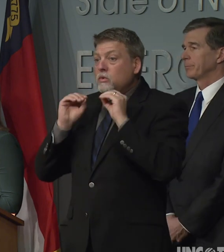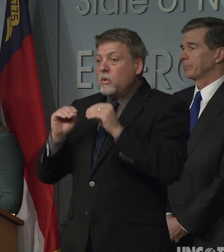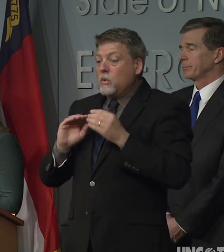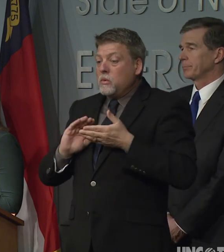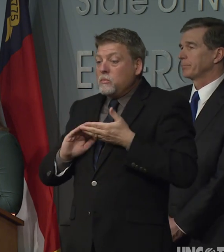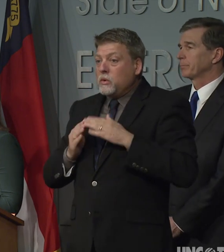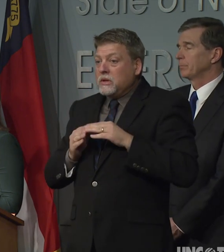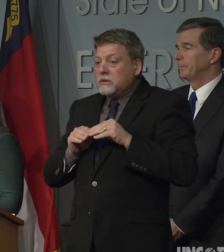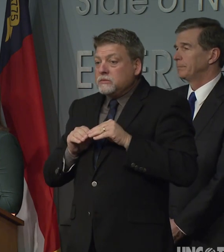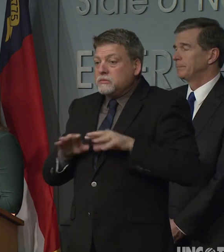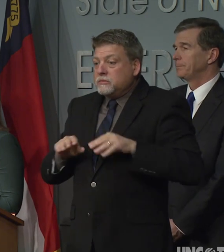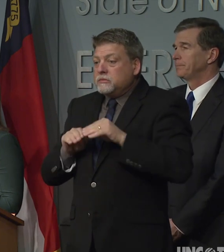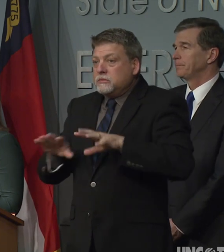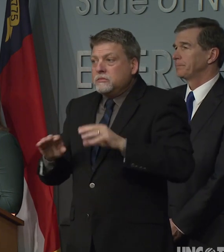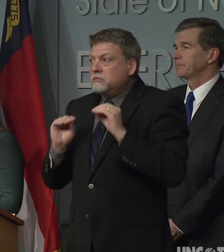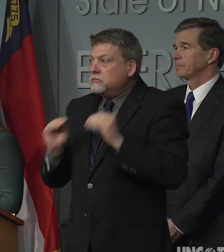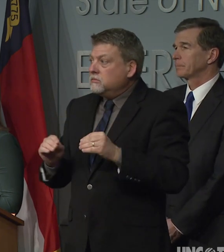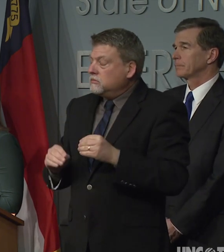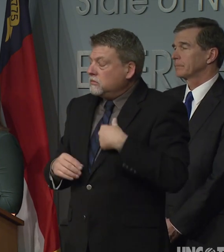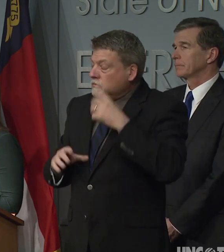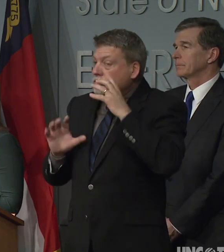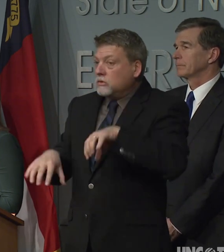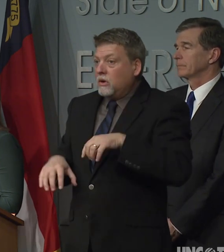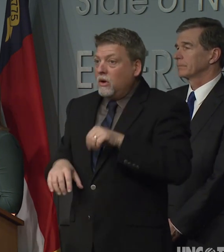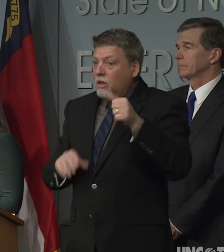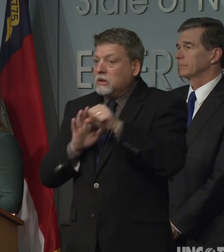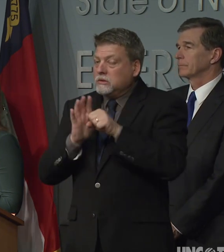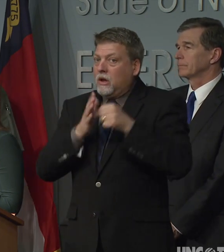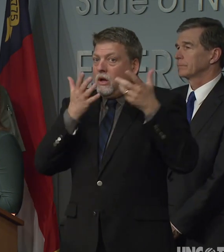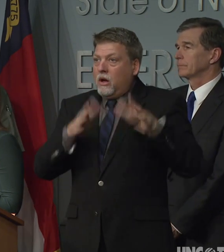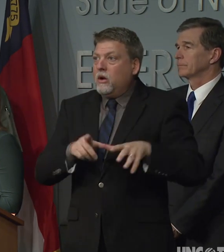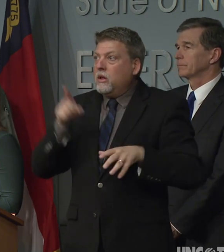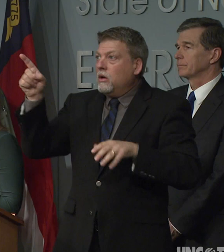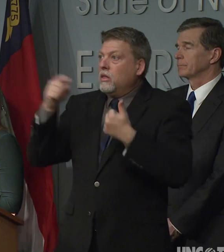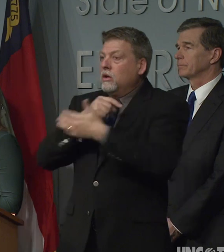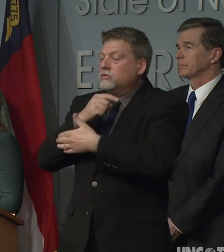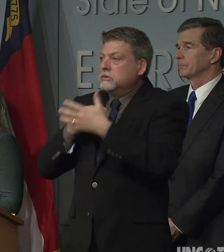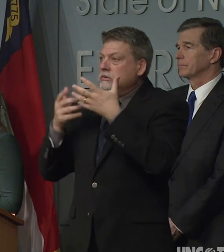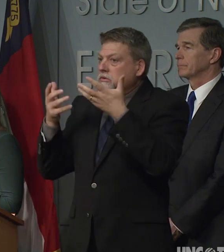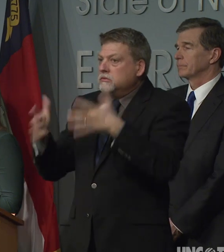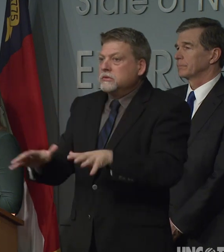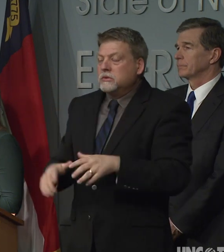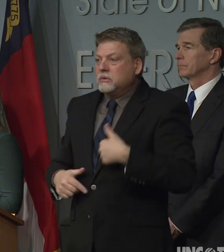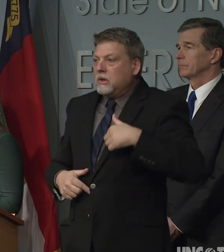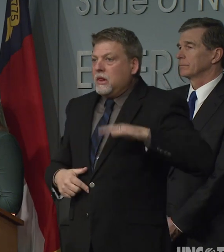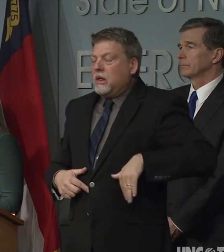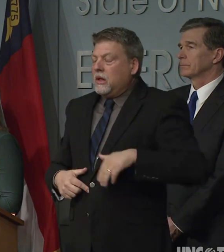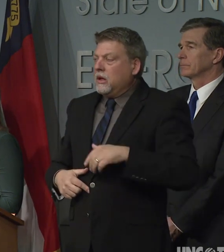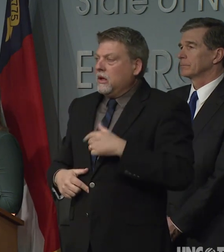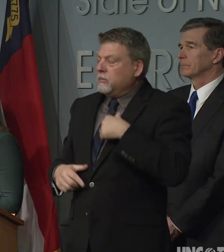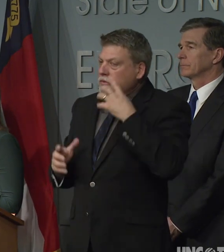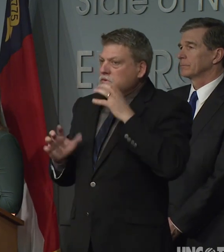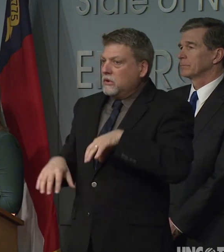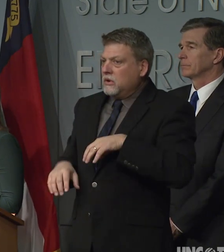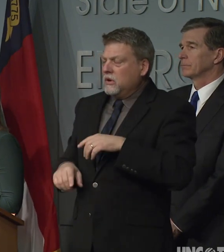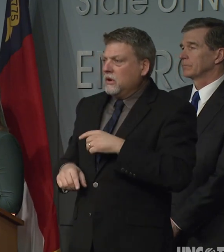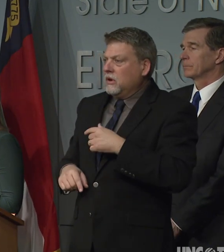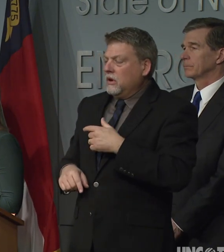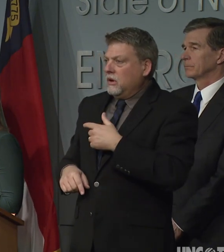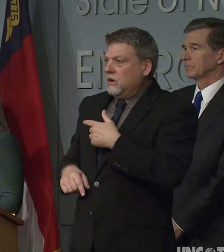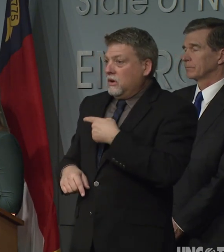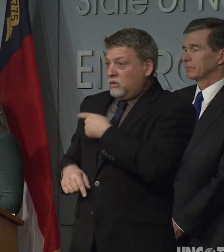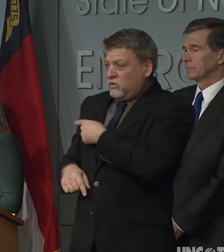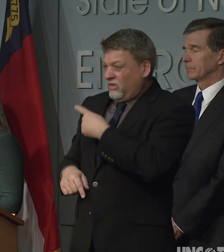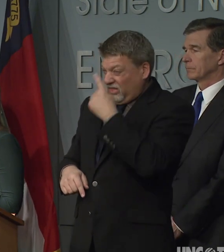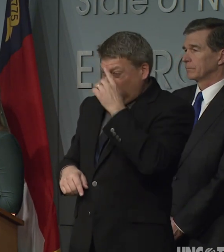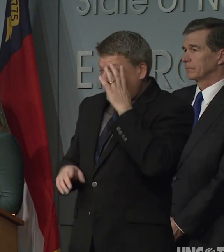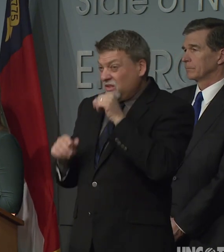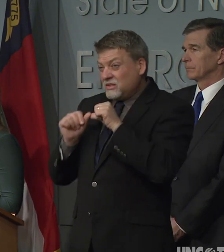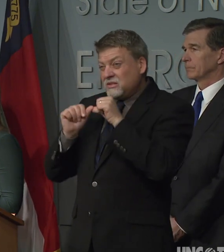no tengamos trans mi trasmisión en la Comunidad de esta enfermedad, el covid, el gobernador así lo dijo ustedes